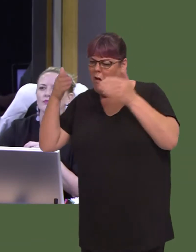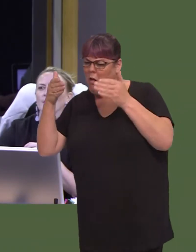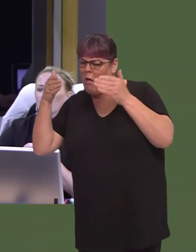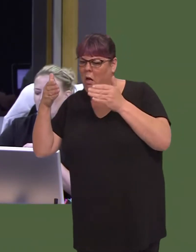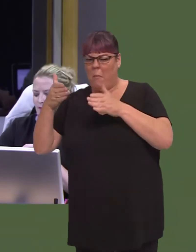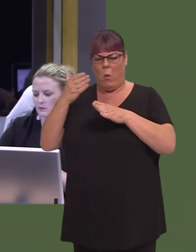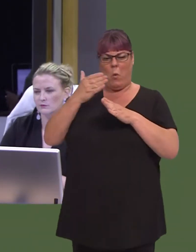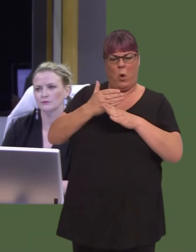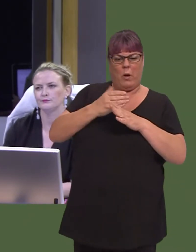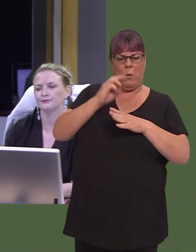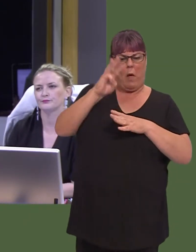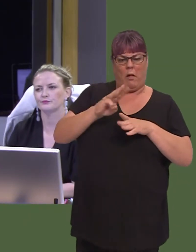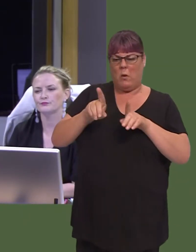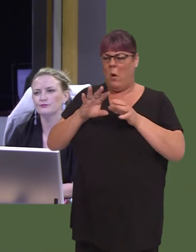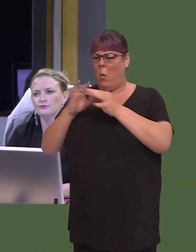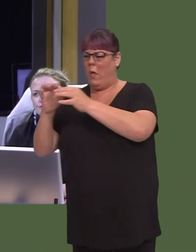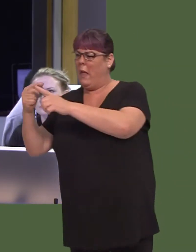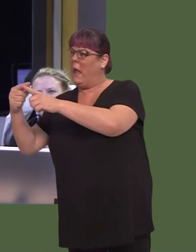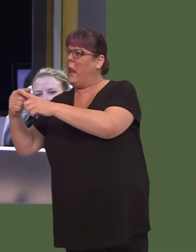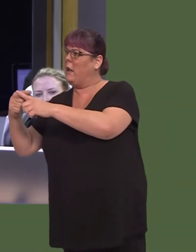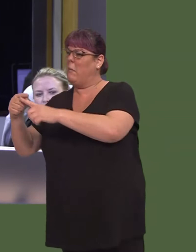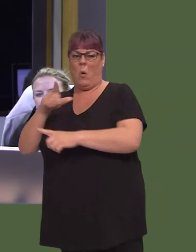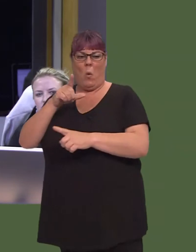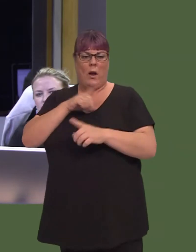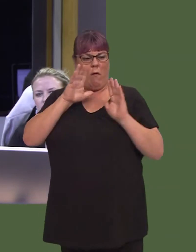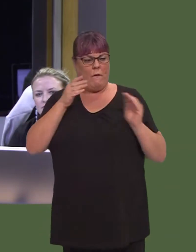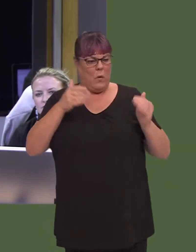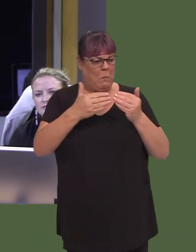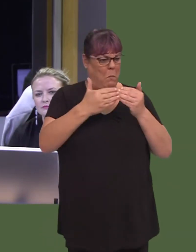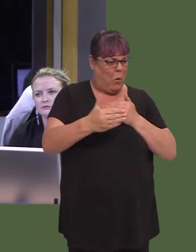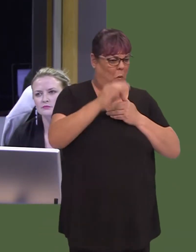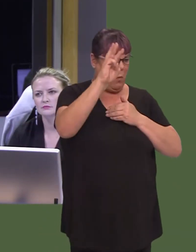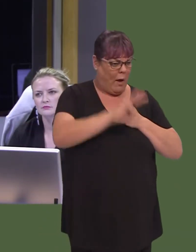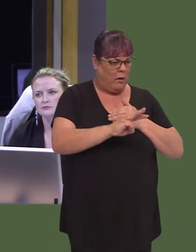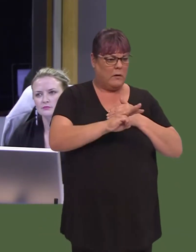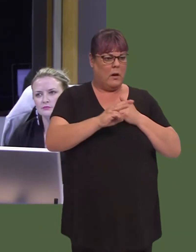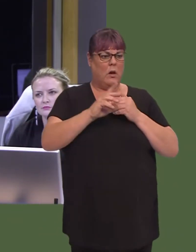there's no other alternative for people than to drive. We must create those alternatives.